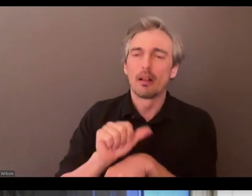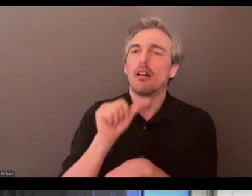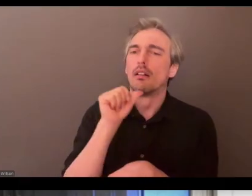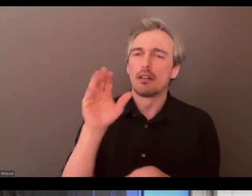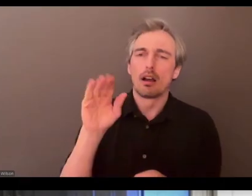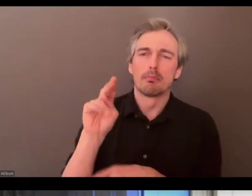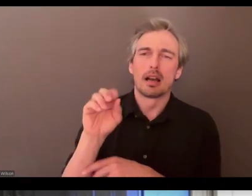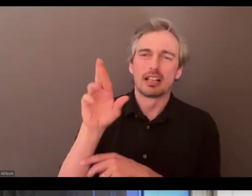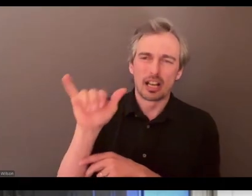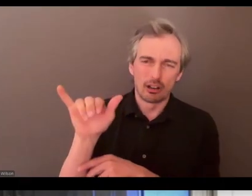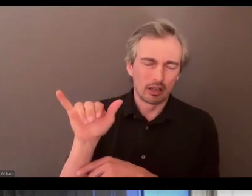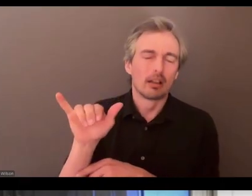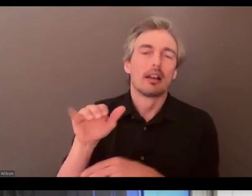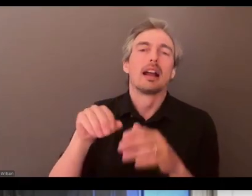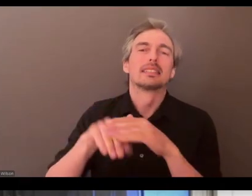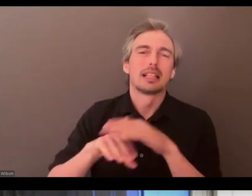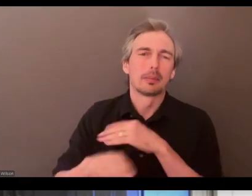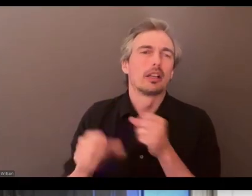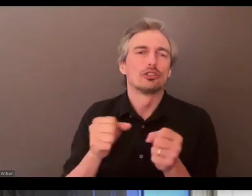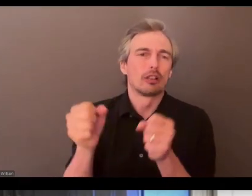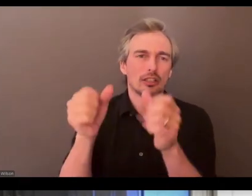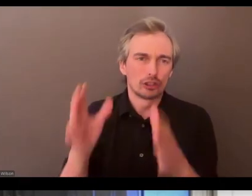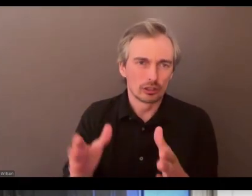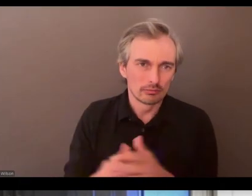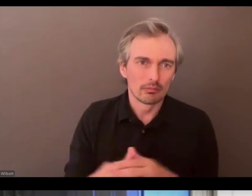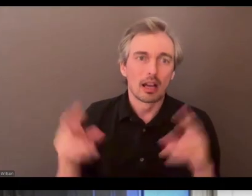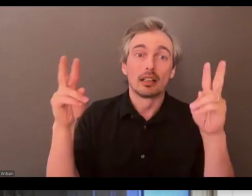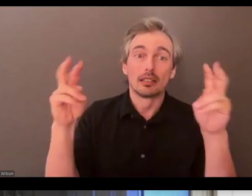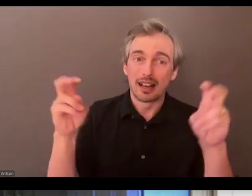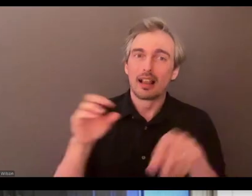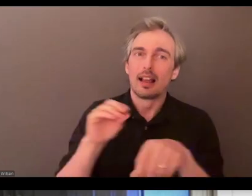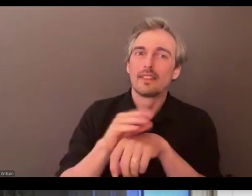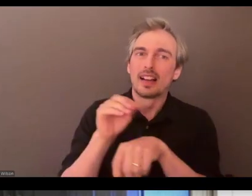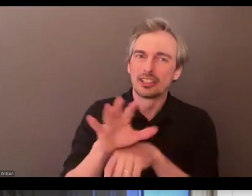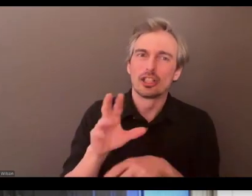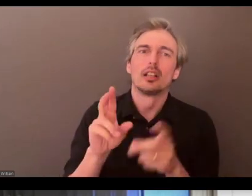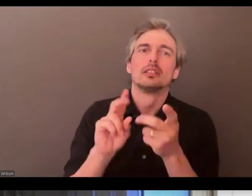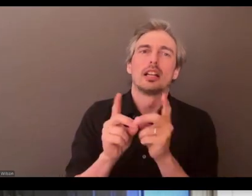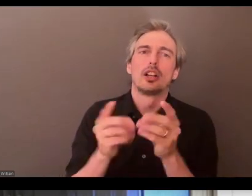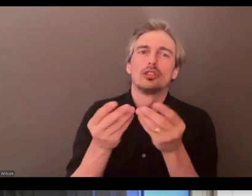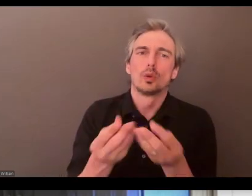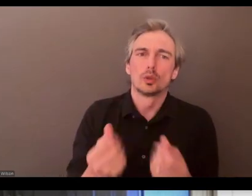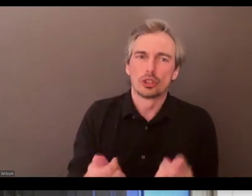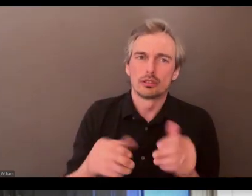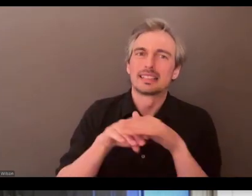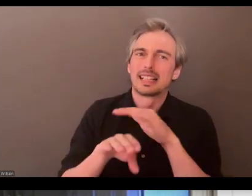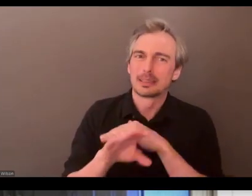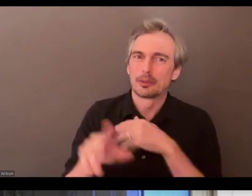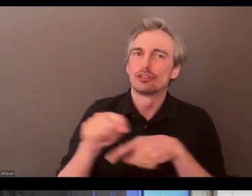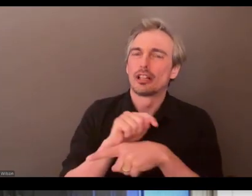私の肩書きは、デジタルソリュ ーション、アクセシビ リティトレ ーニングと意識向上のアドバイザ ーです。